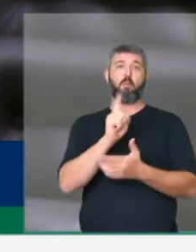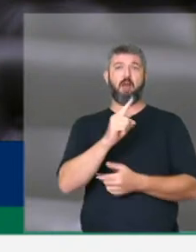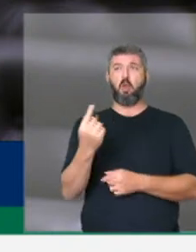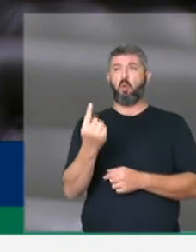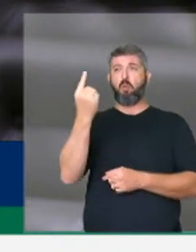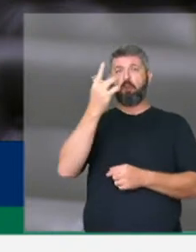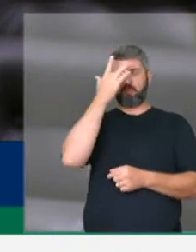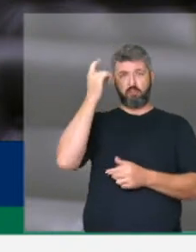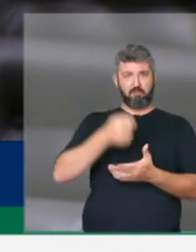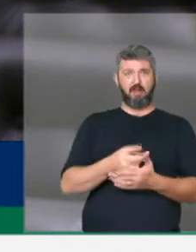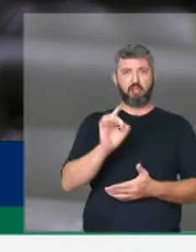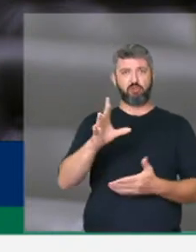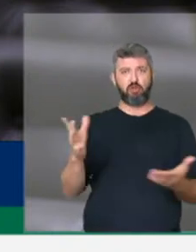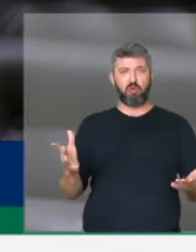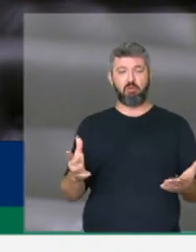FAVORÁVEIS PARA AQUELES QUE ESTÃO INADIMPLENTES QUITAREM.